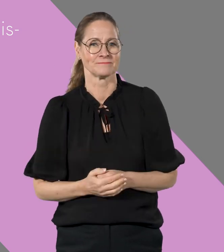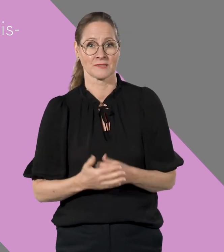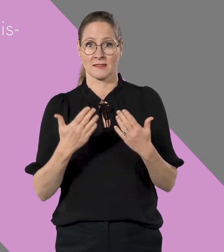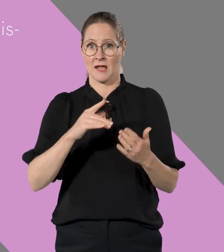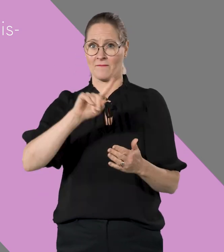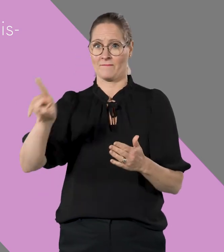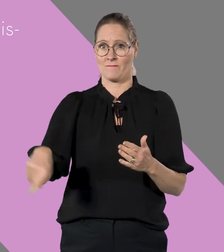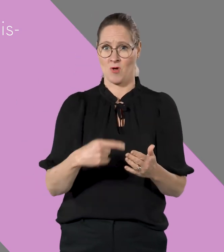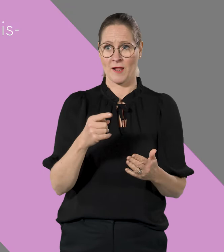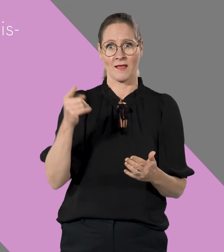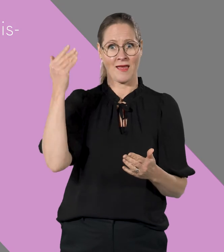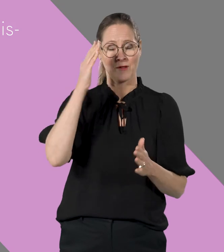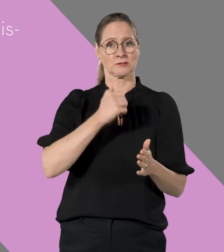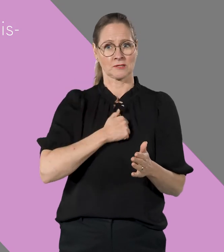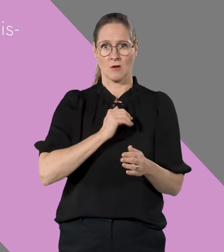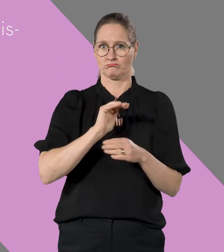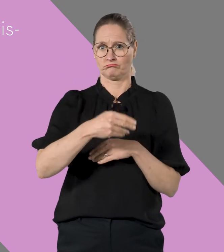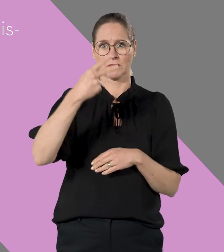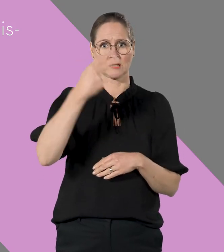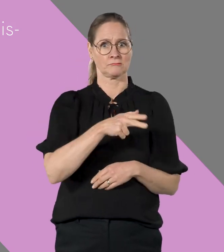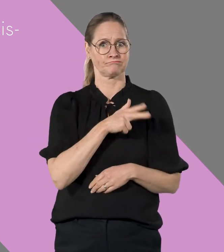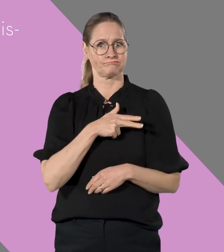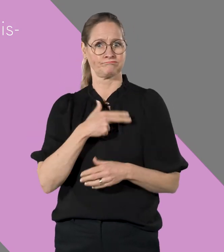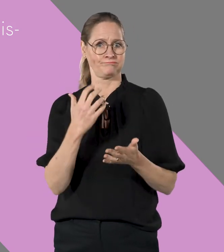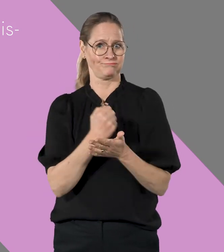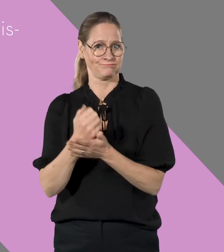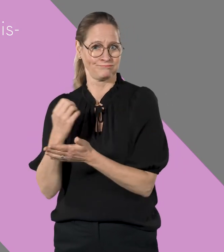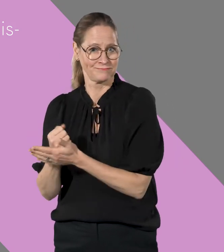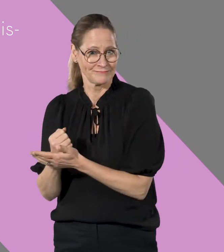joka on voittanut tänä vuonna yli 20 palkintoa.